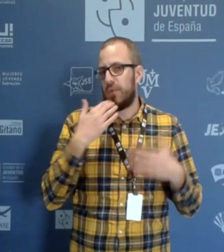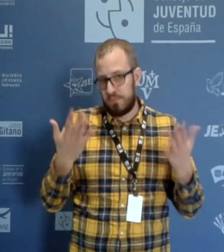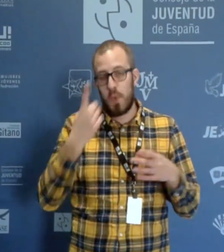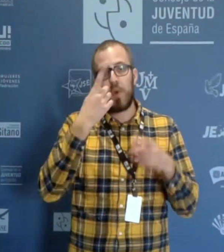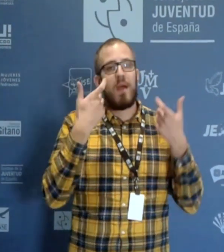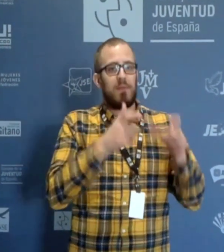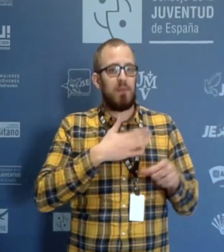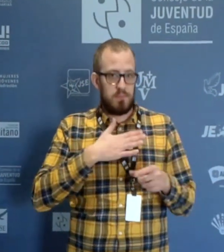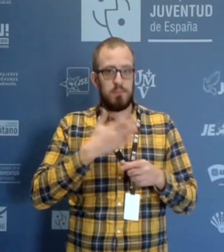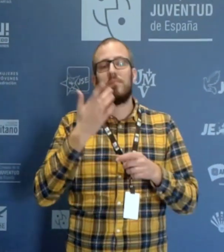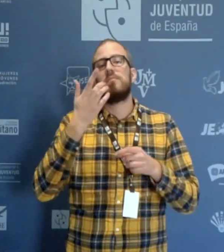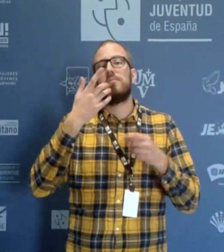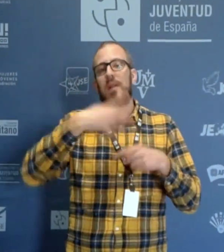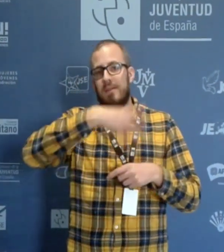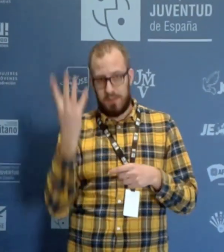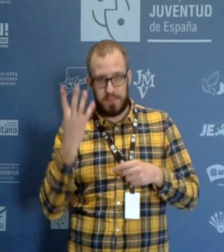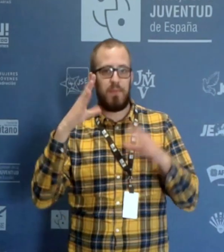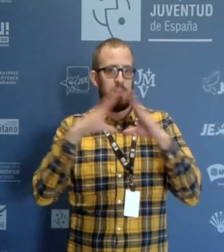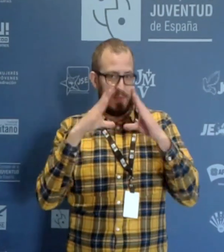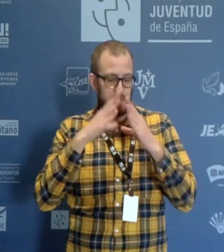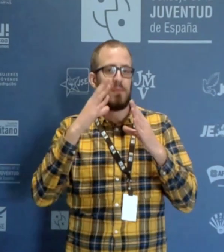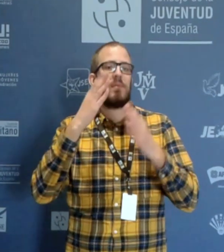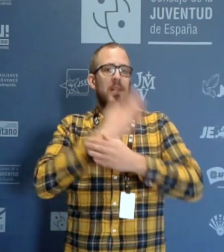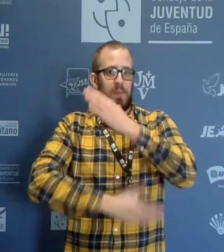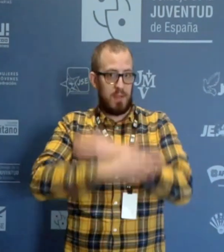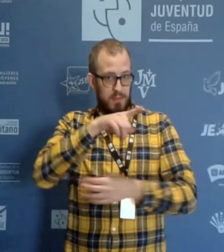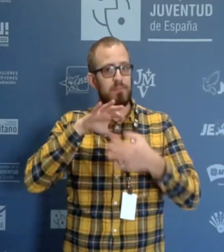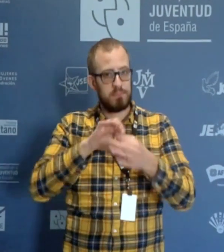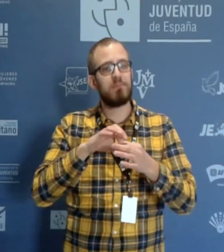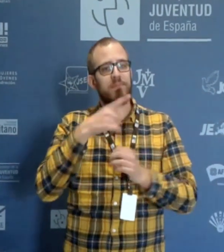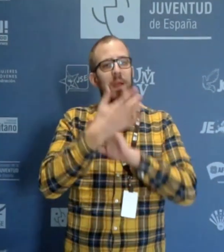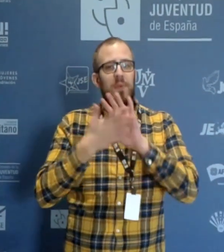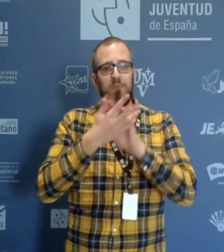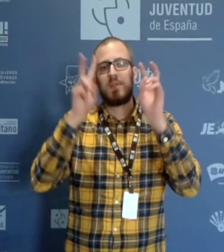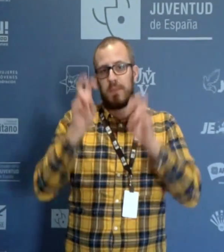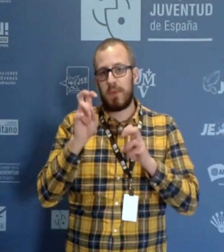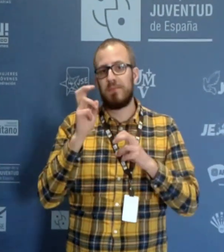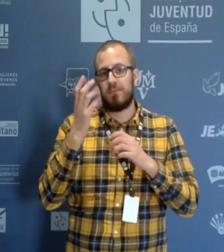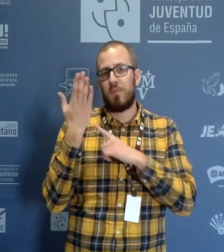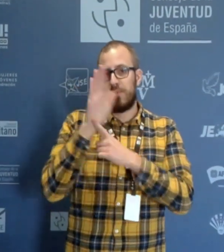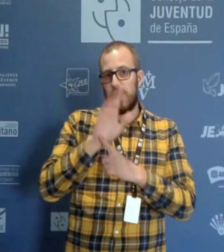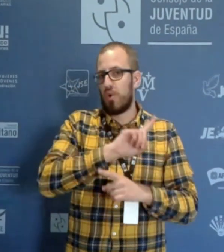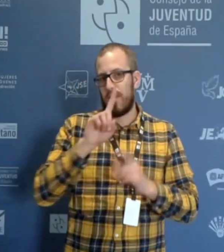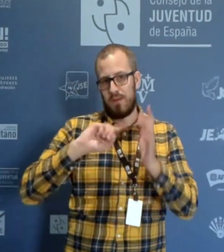LGTBI+, Feminismos y discapacidad, donde se habló de la Propuesta No de Ley